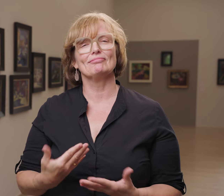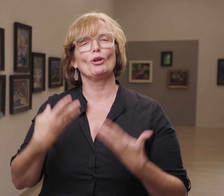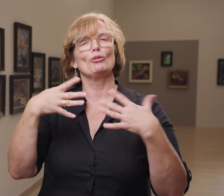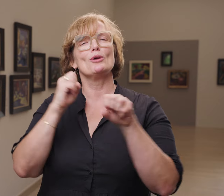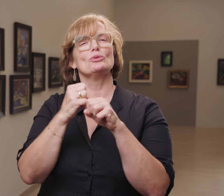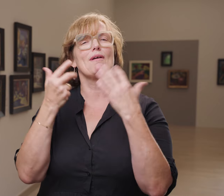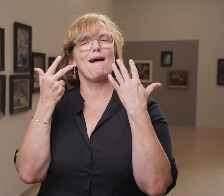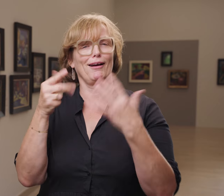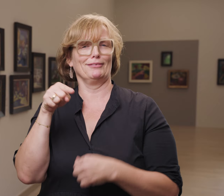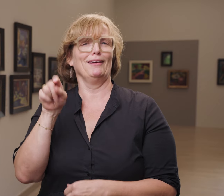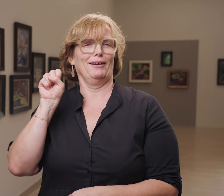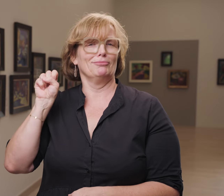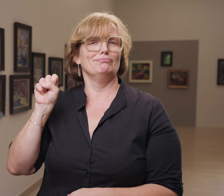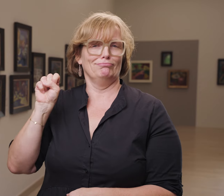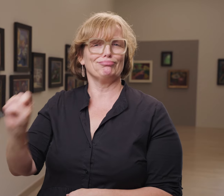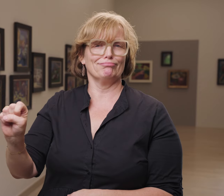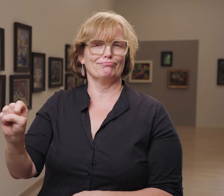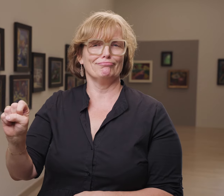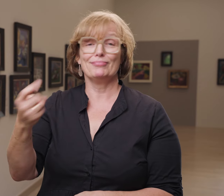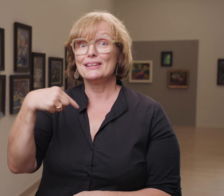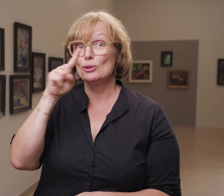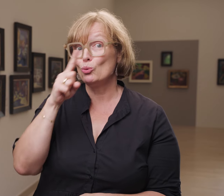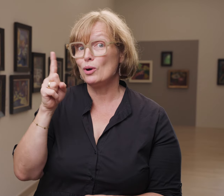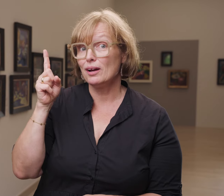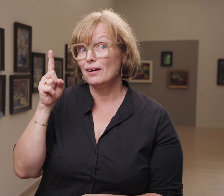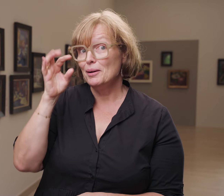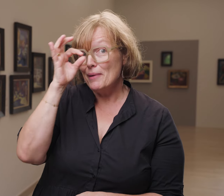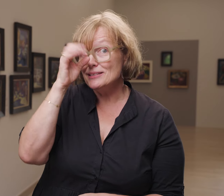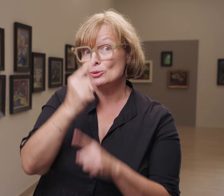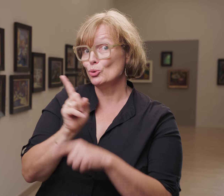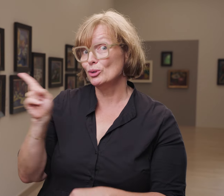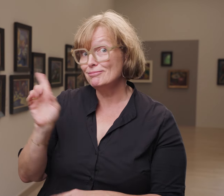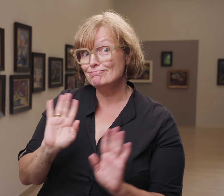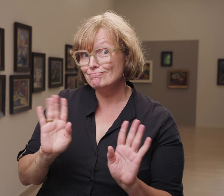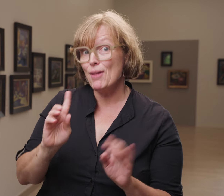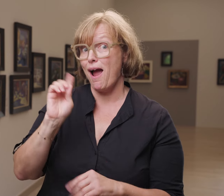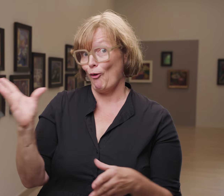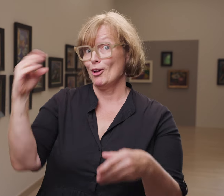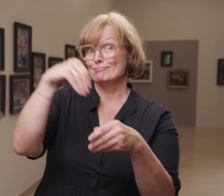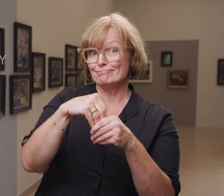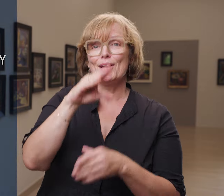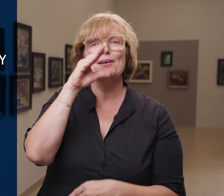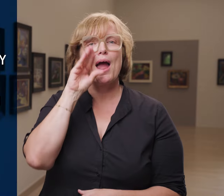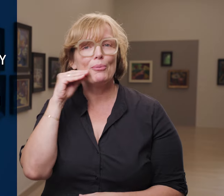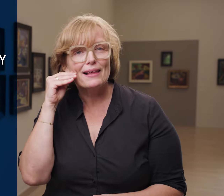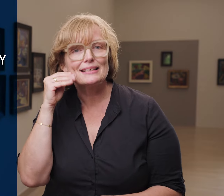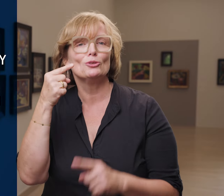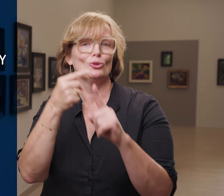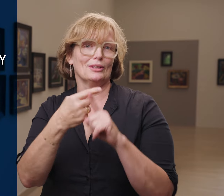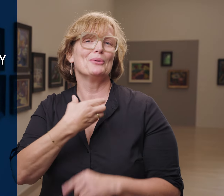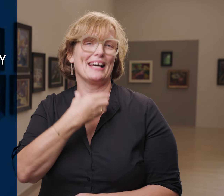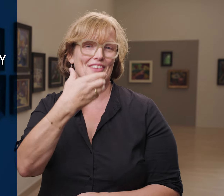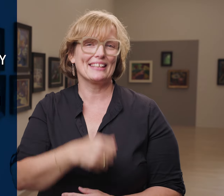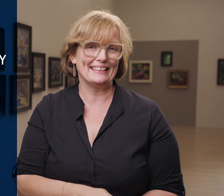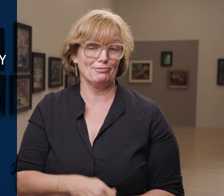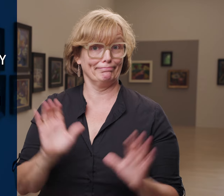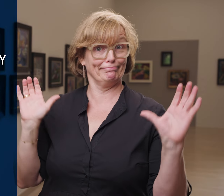1908 verbrachten Münter und Kandinsky dort einige Zeit mit Alexej Jawlensky und Marianne von Werefkin.